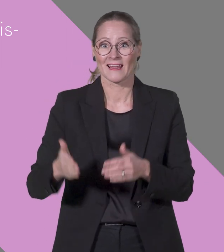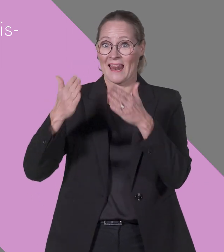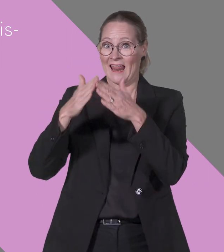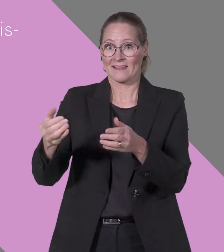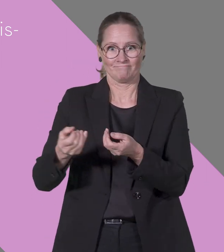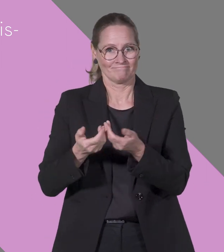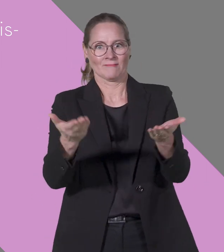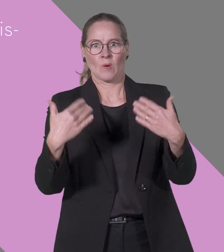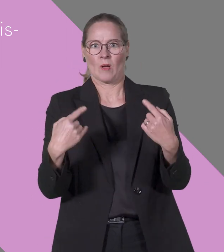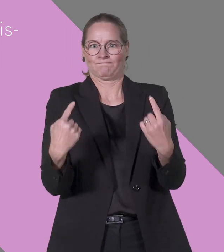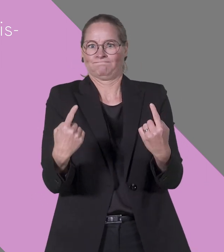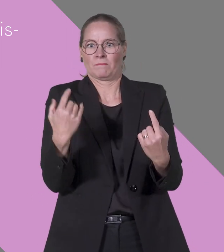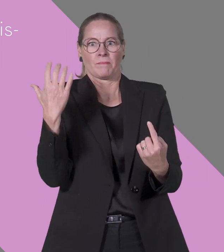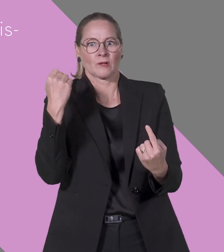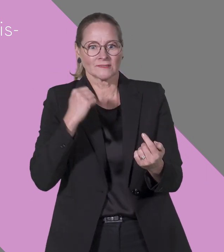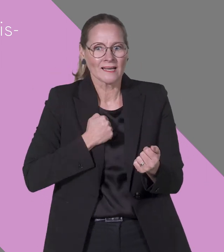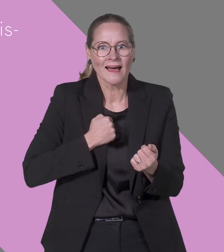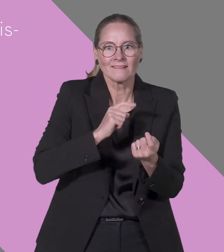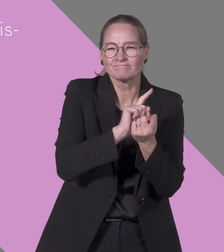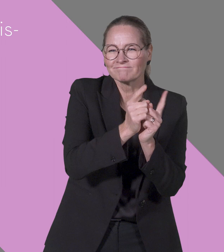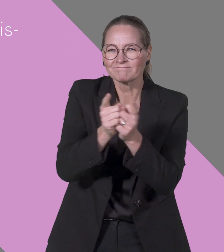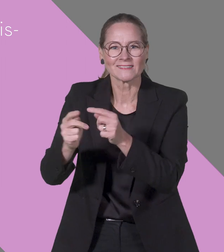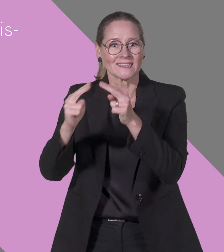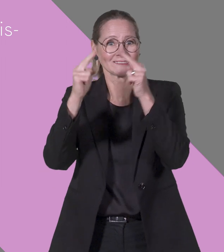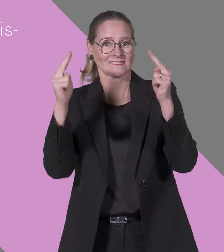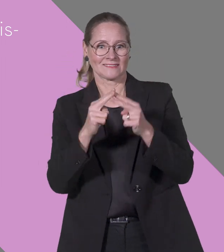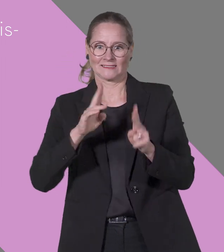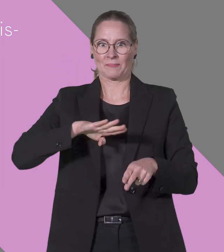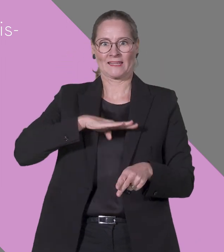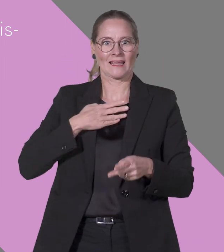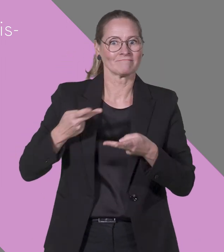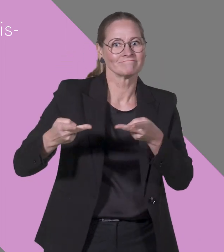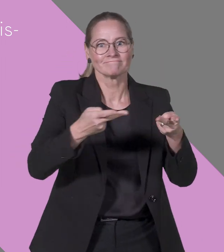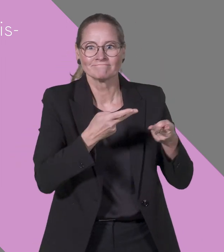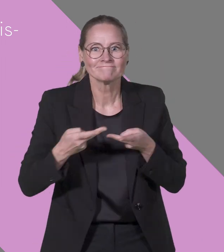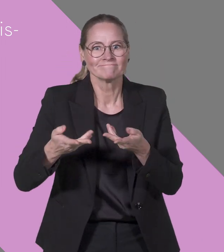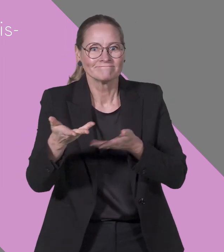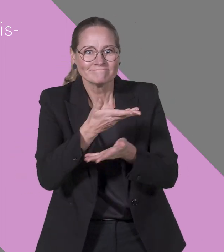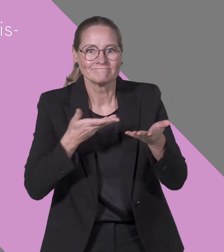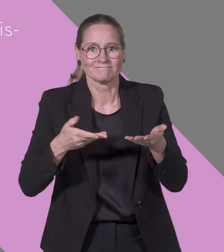Leiri tarjoaa ainutlaatuisen mahdollisuuden tutustua kansainvälisiin ikätovereihisi, -